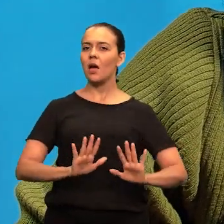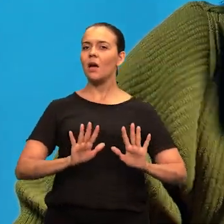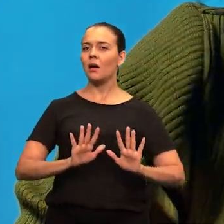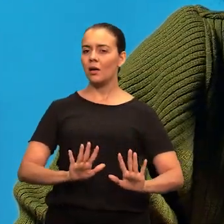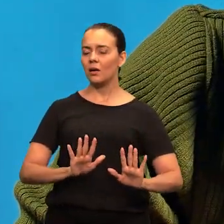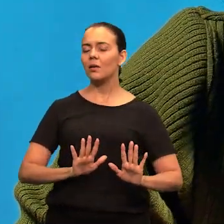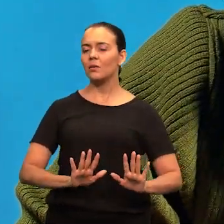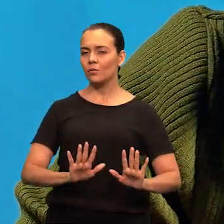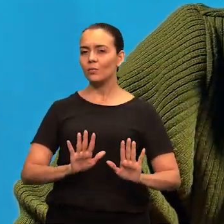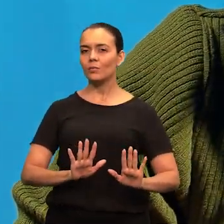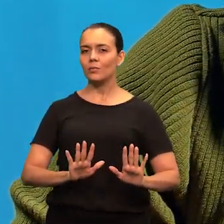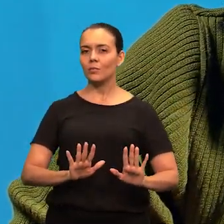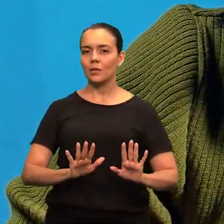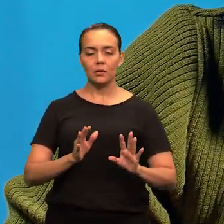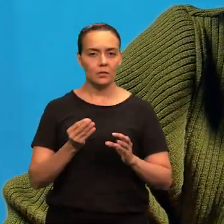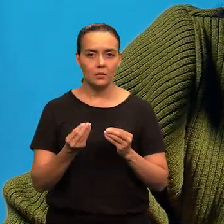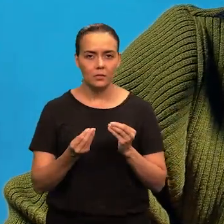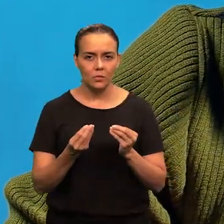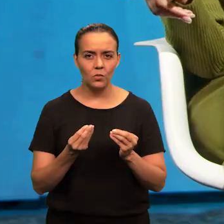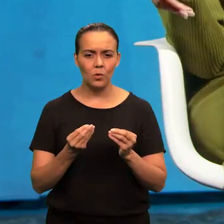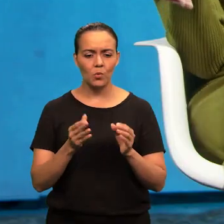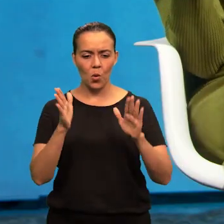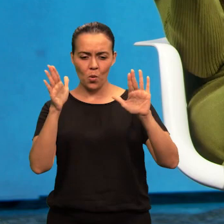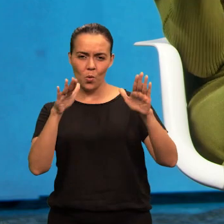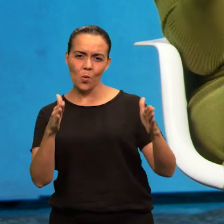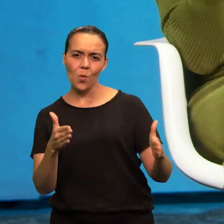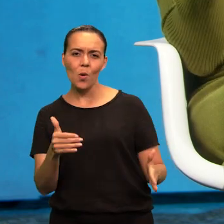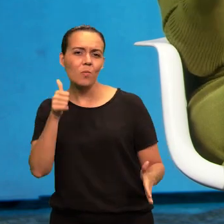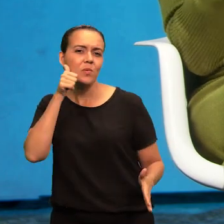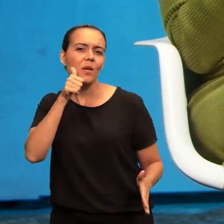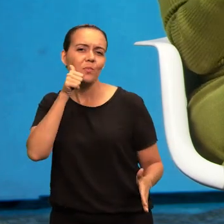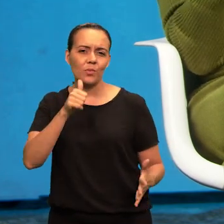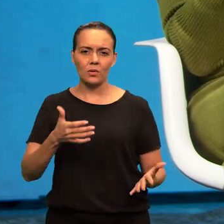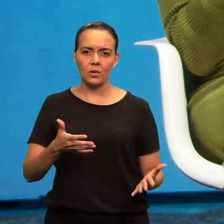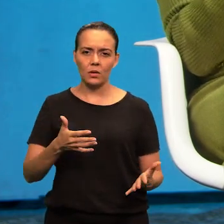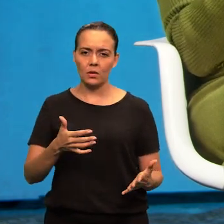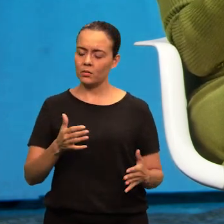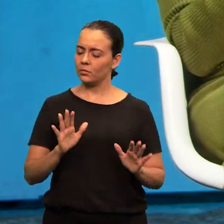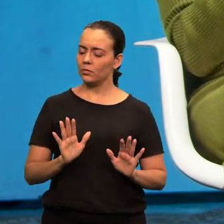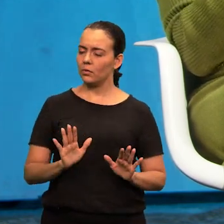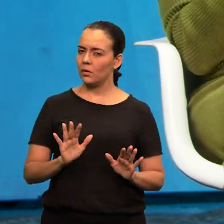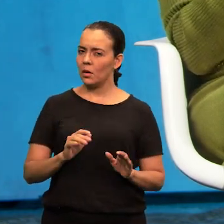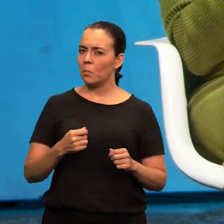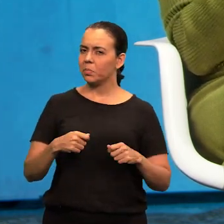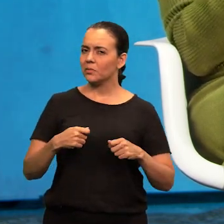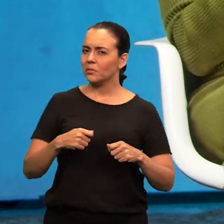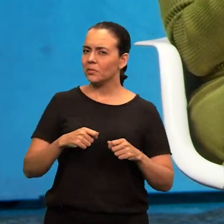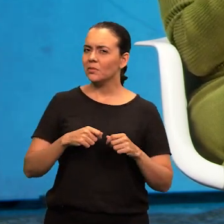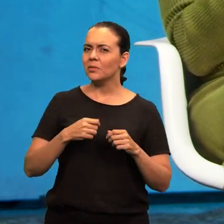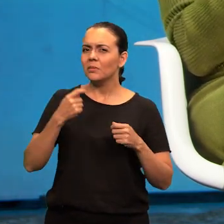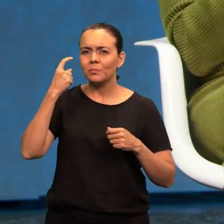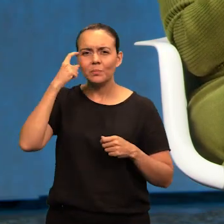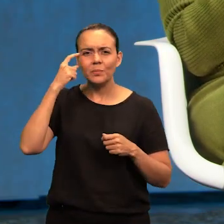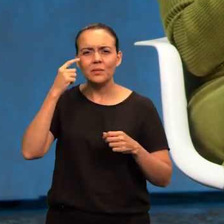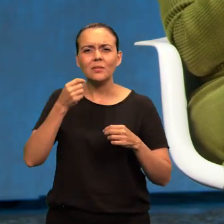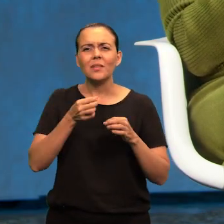Nesse sentido afirmativo. Porque as coisas tem camadas de complexidade. Coisas que são,